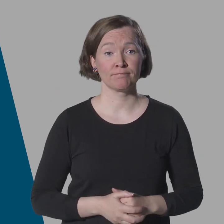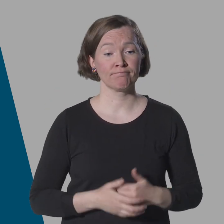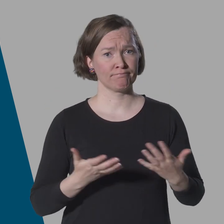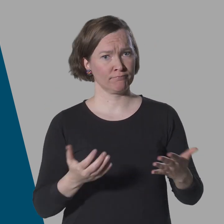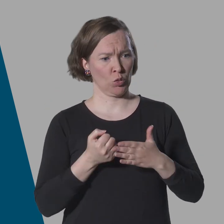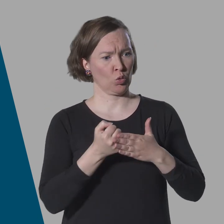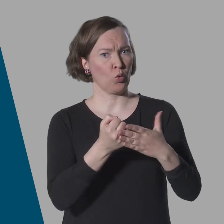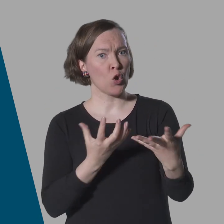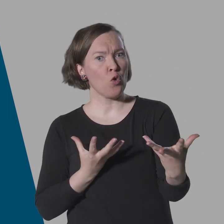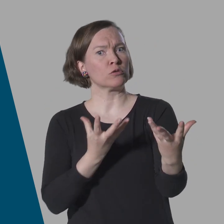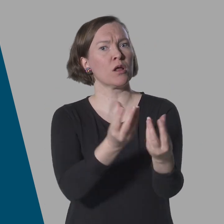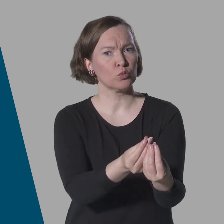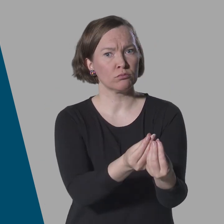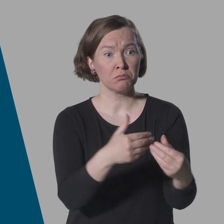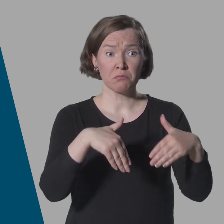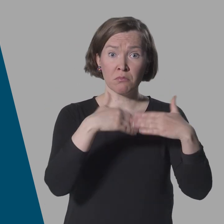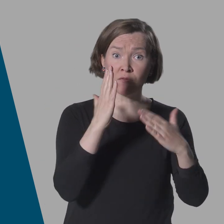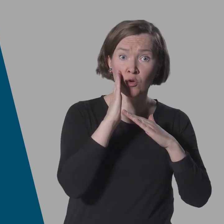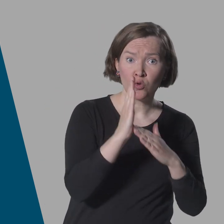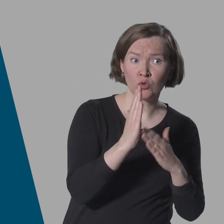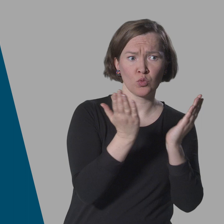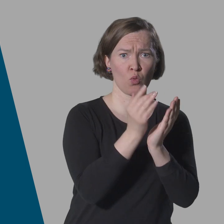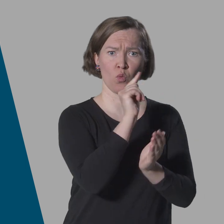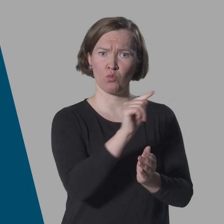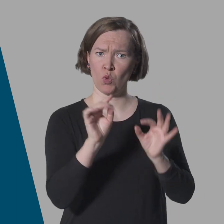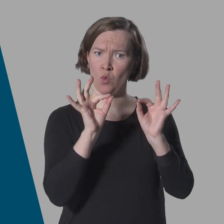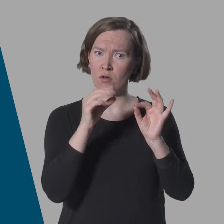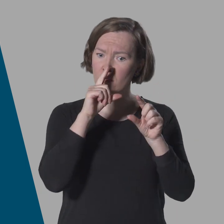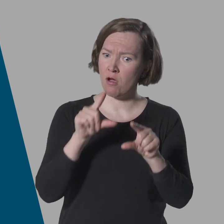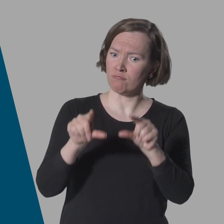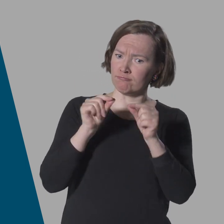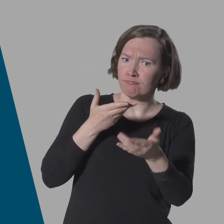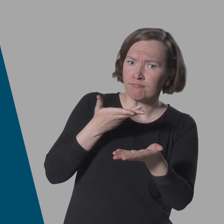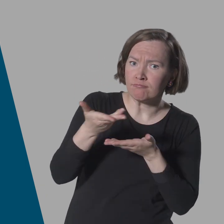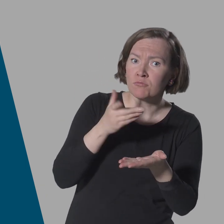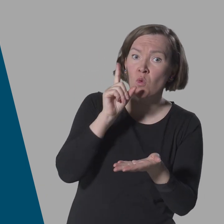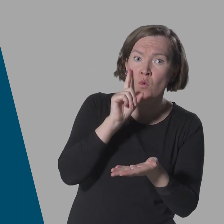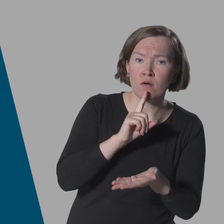Osallisuudelle tukea −kuinka vastata kuurojen ja kuulovammaisten lasten -